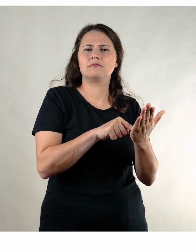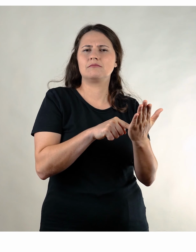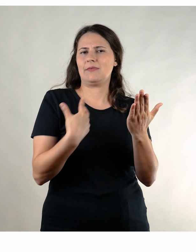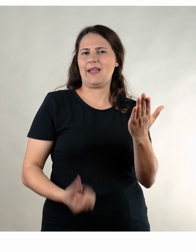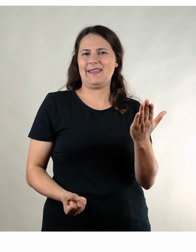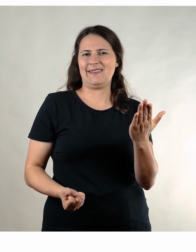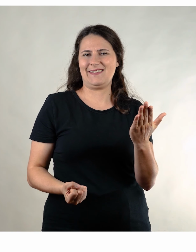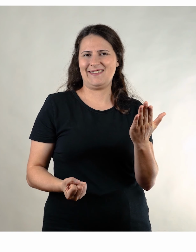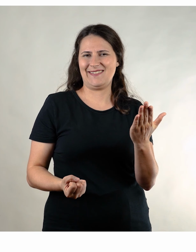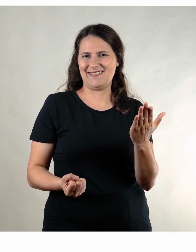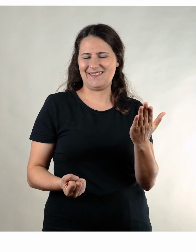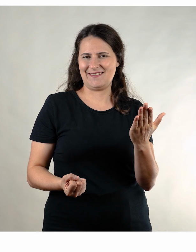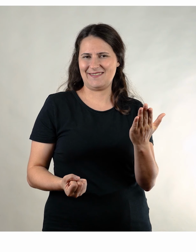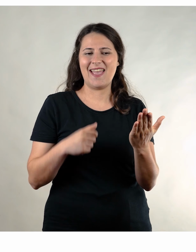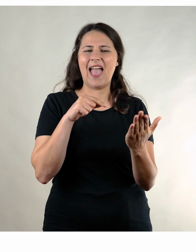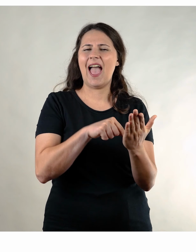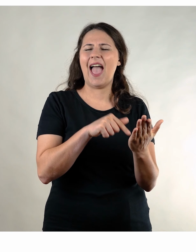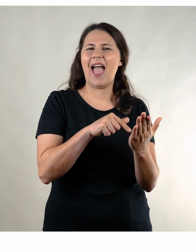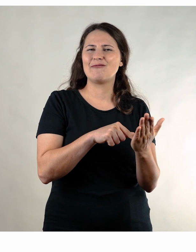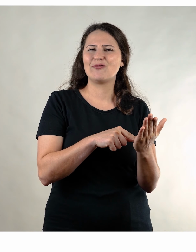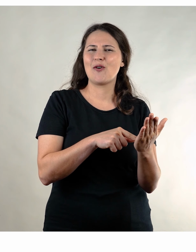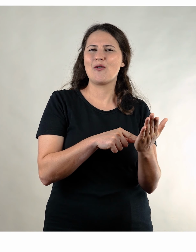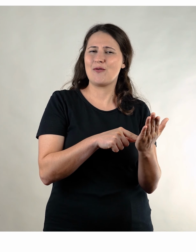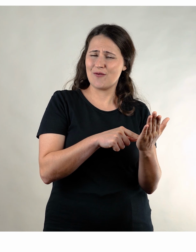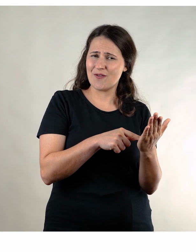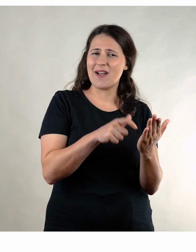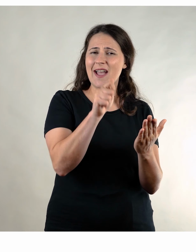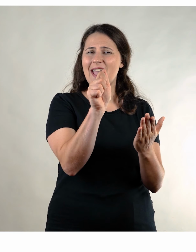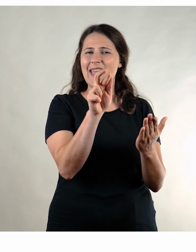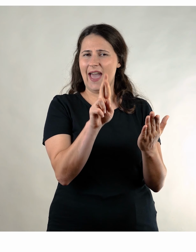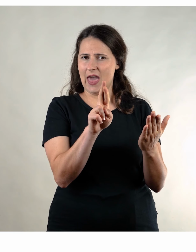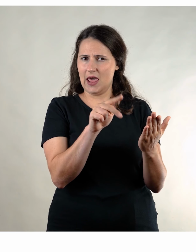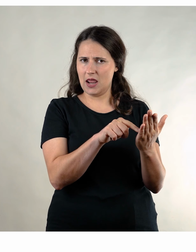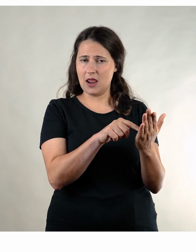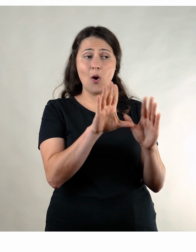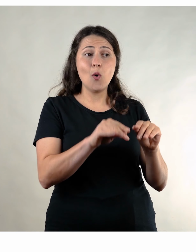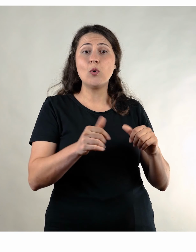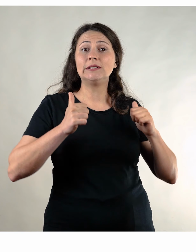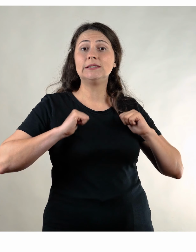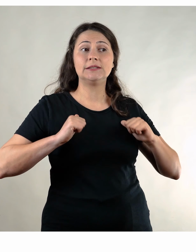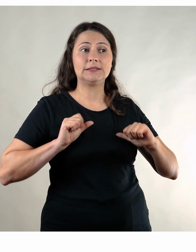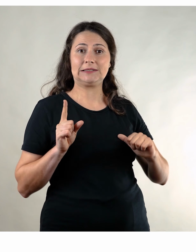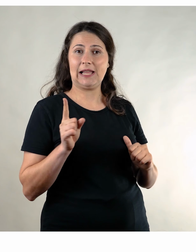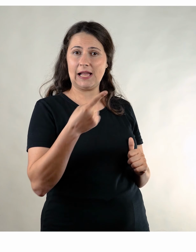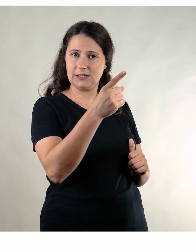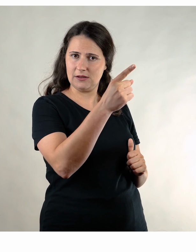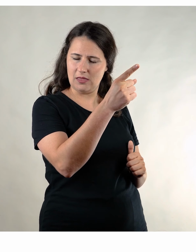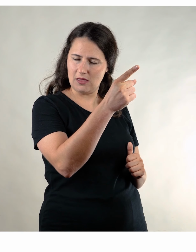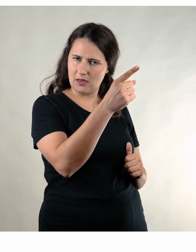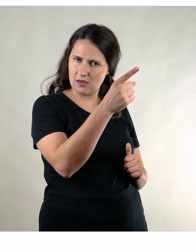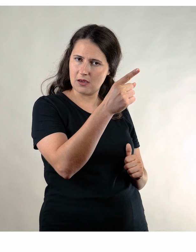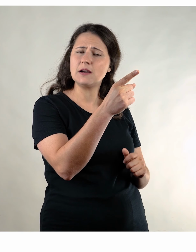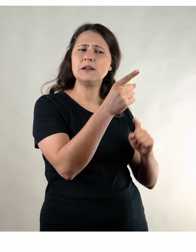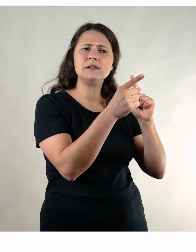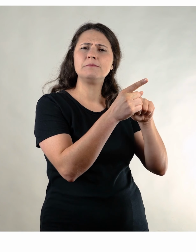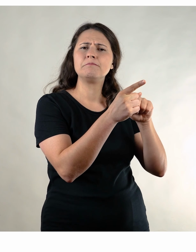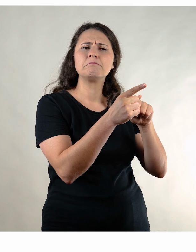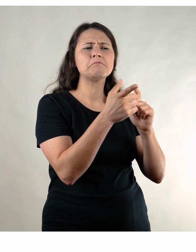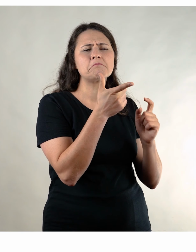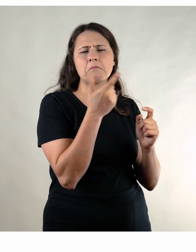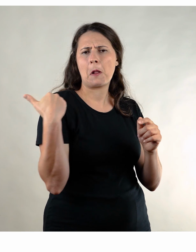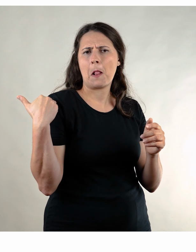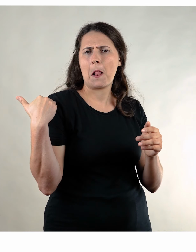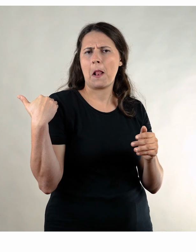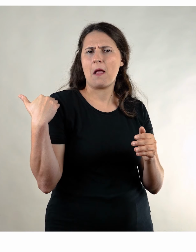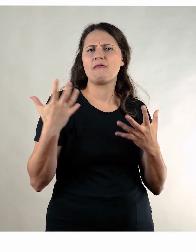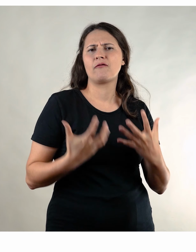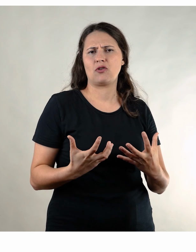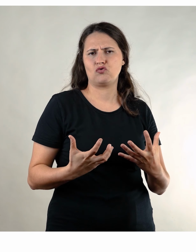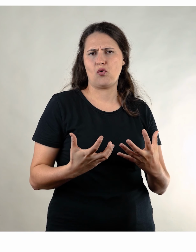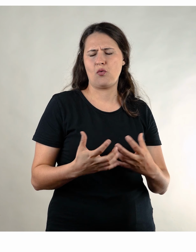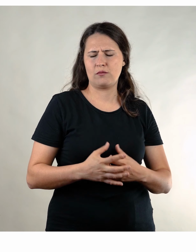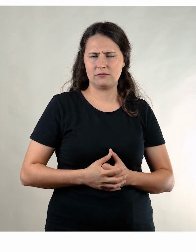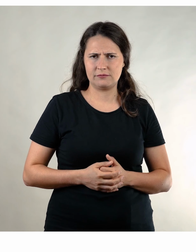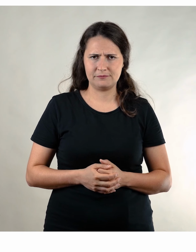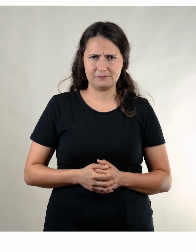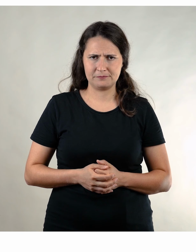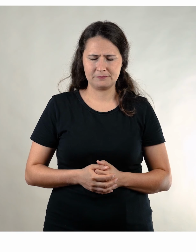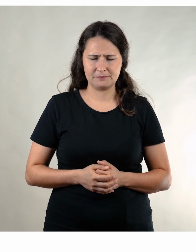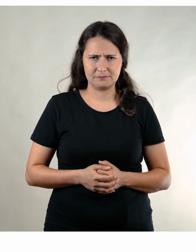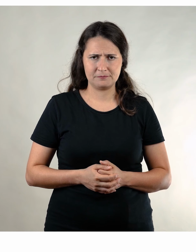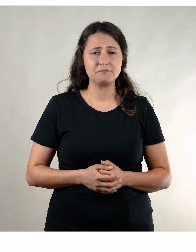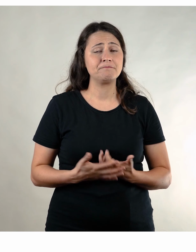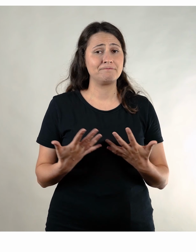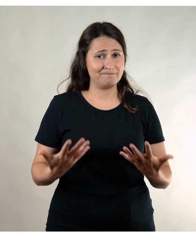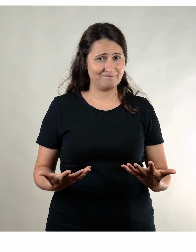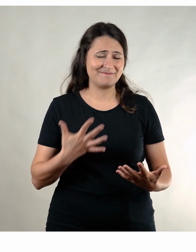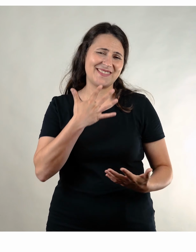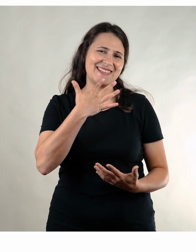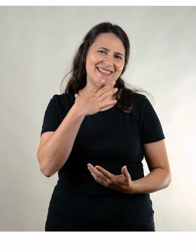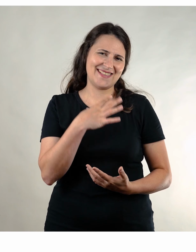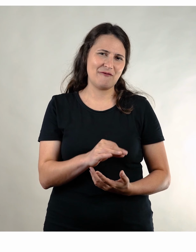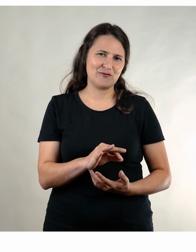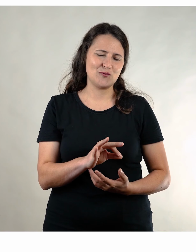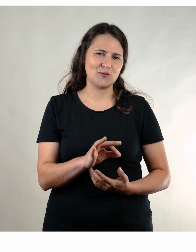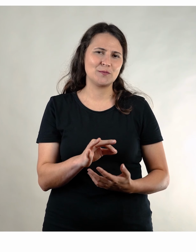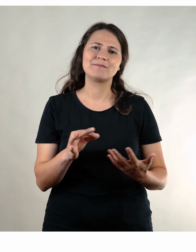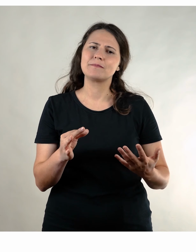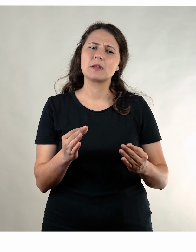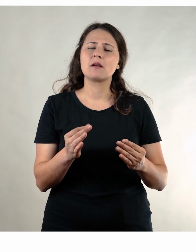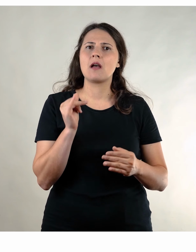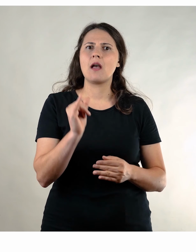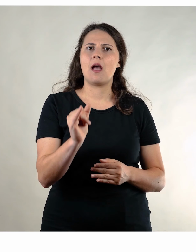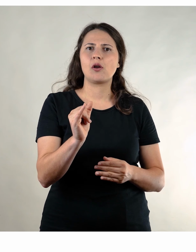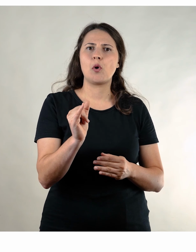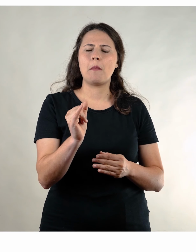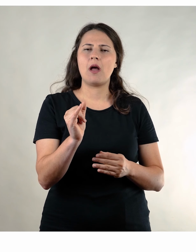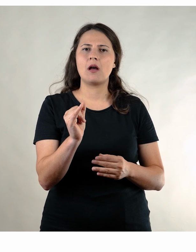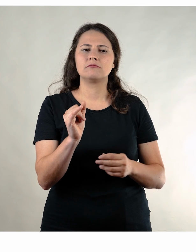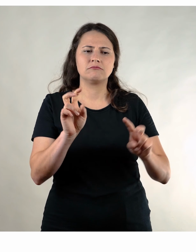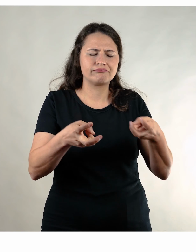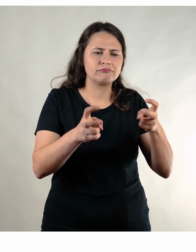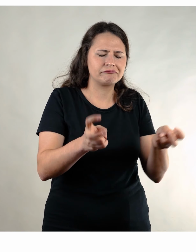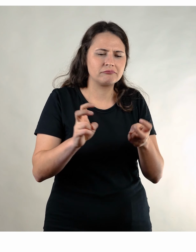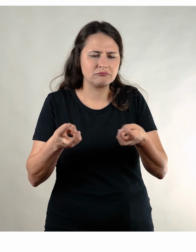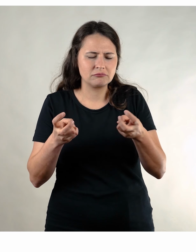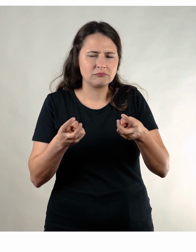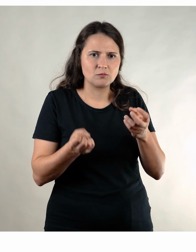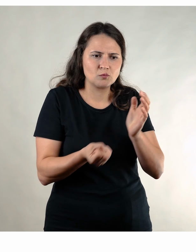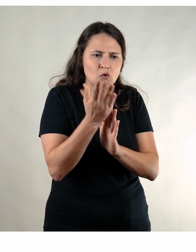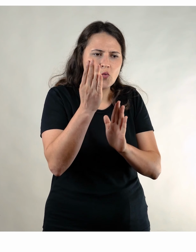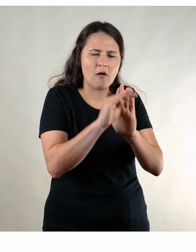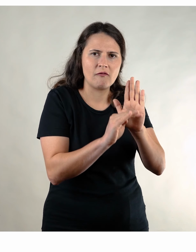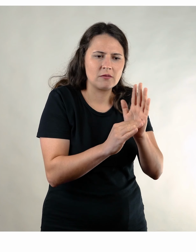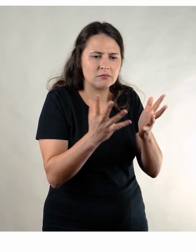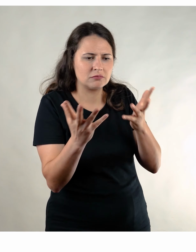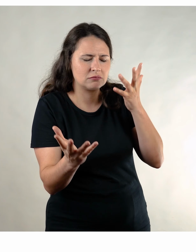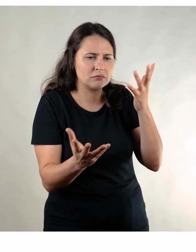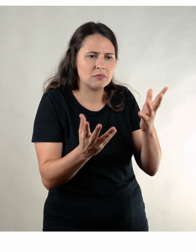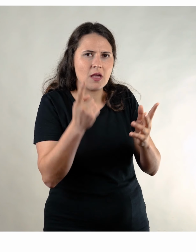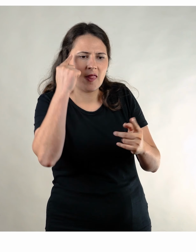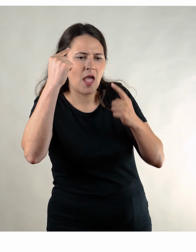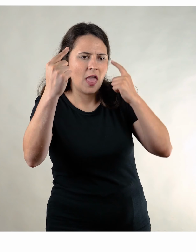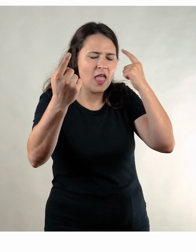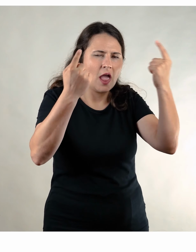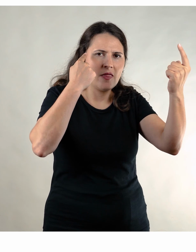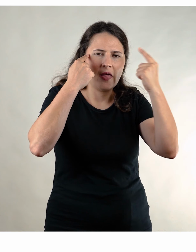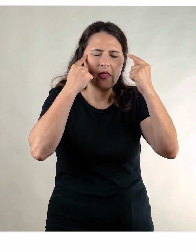Η χρήση της επαυξημένης πραγματικότητας στην ταξιδιωτική βιομηχανία είναι σχετικά πρόσφατη. Ως εκ τούτου, διαρκώς ανακαλύπτονται νέες εφαρμογές της.